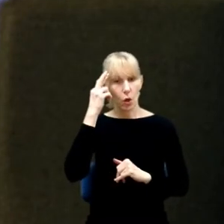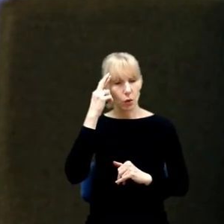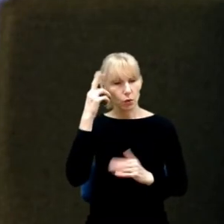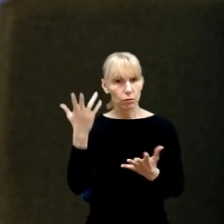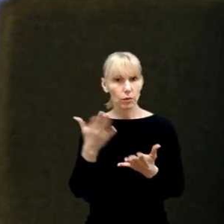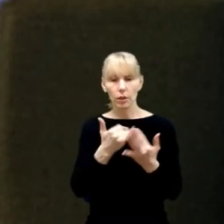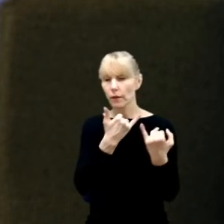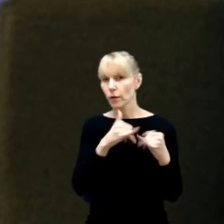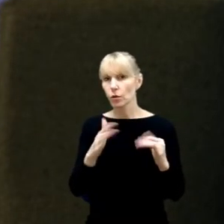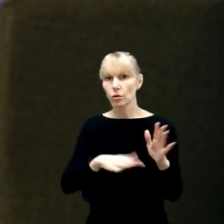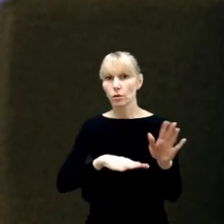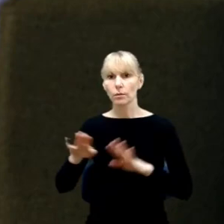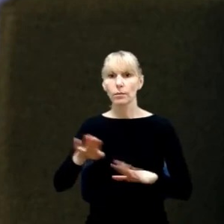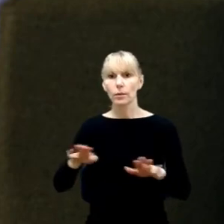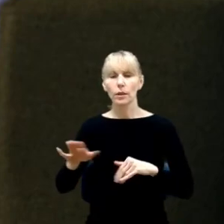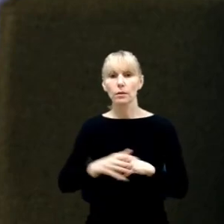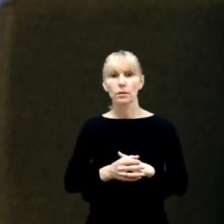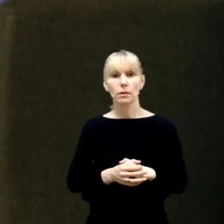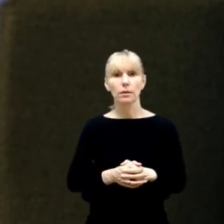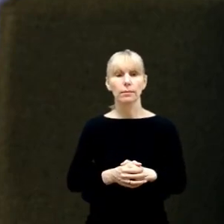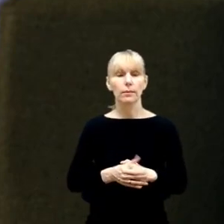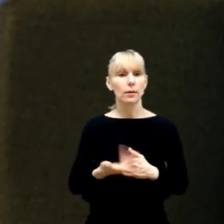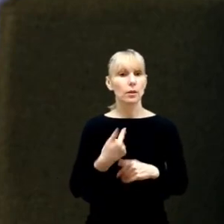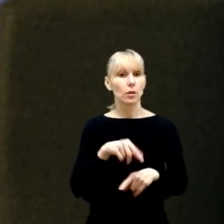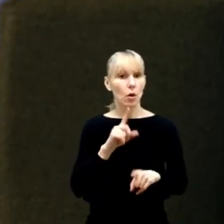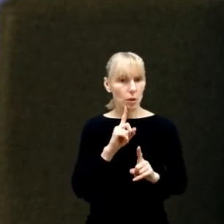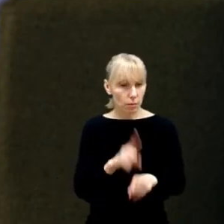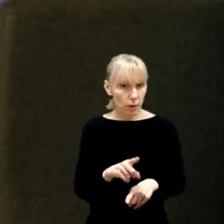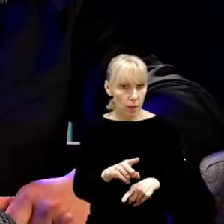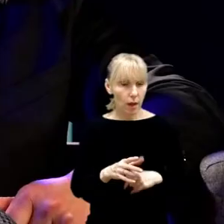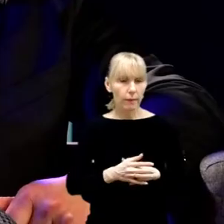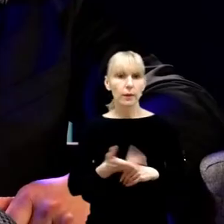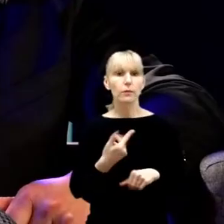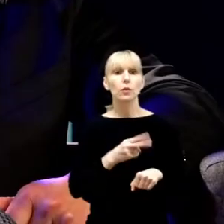I to jest prawdą, że dostępność cenowa w mniejszych miejscowościach,